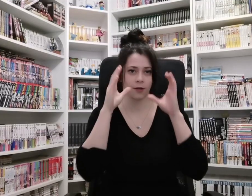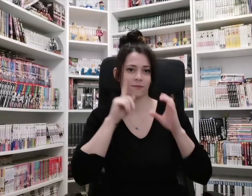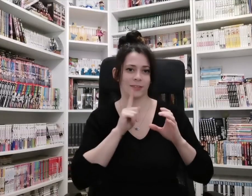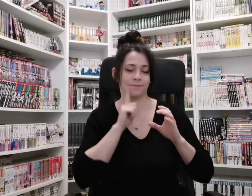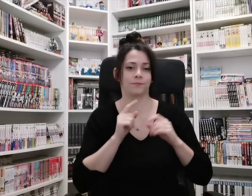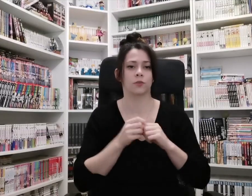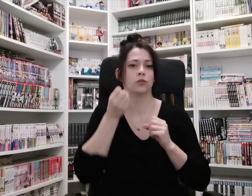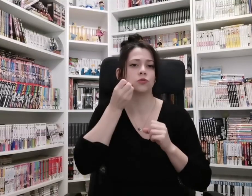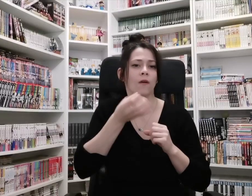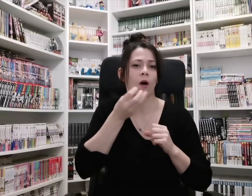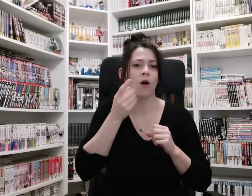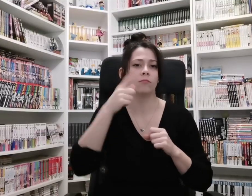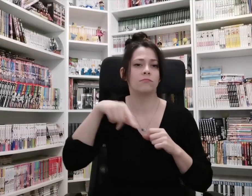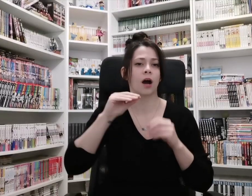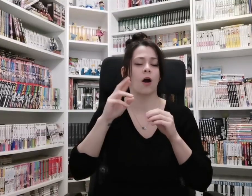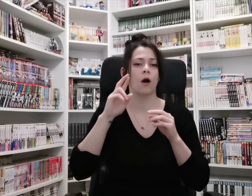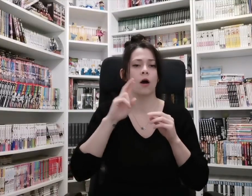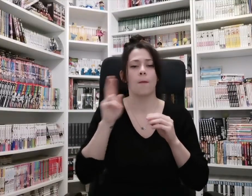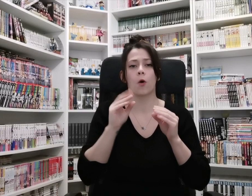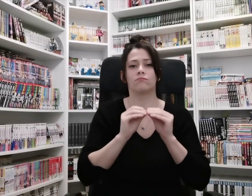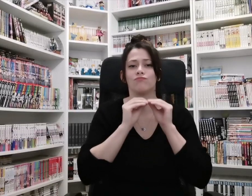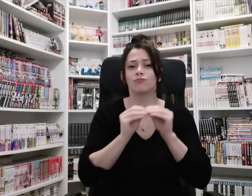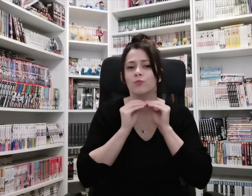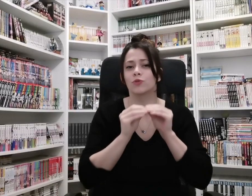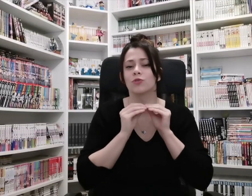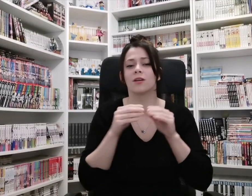souvent dans les histoires de romance…